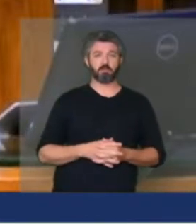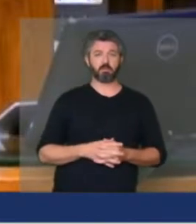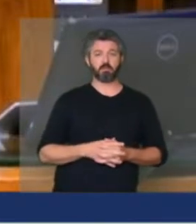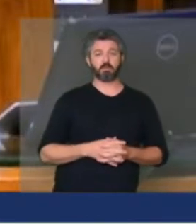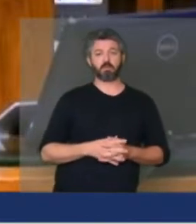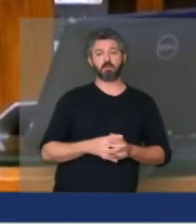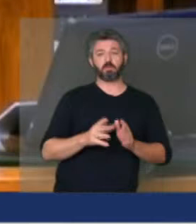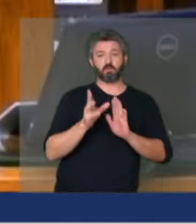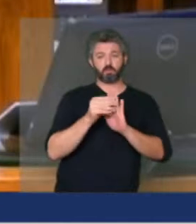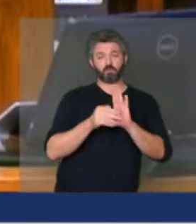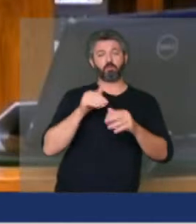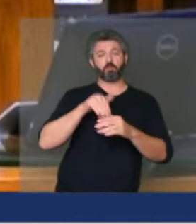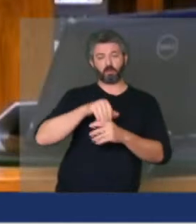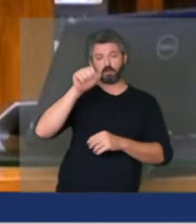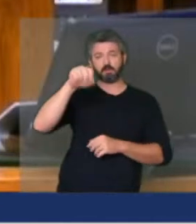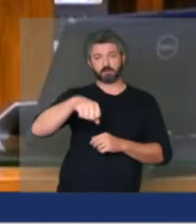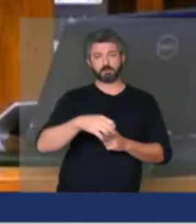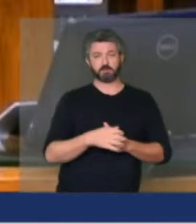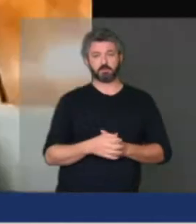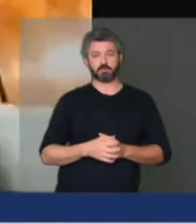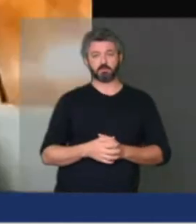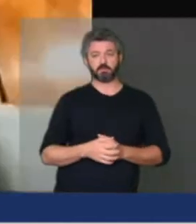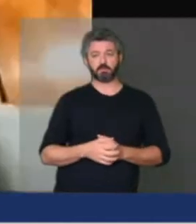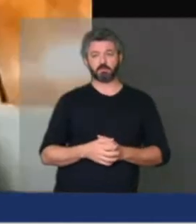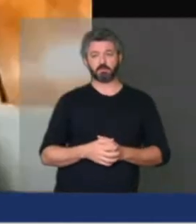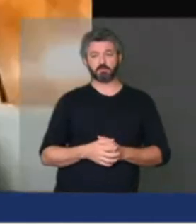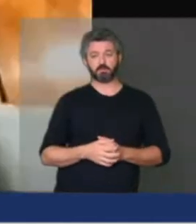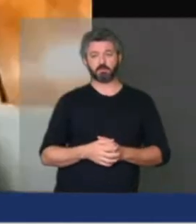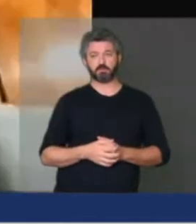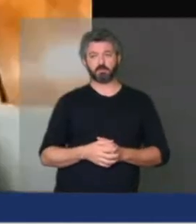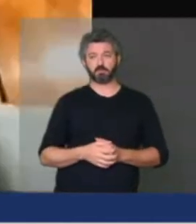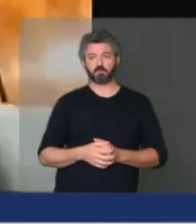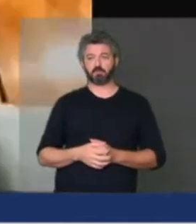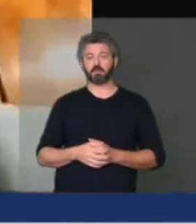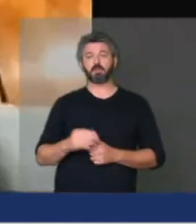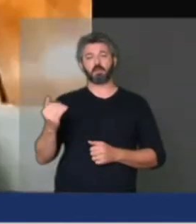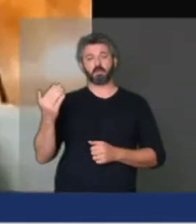SIM É MATÉRIA. [INTERMITÊNCIA DE ÁUDIO]